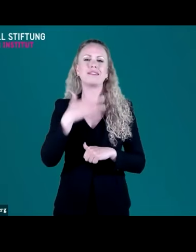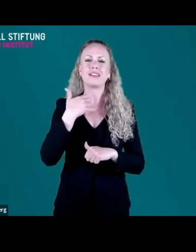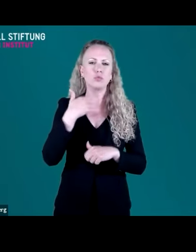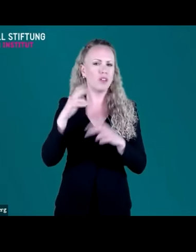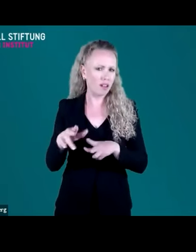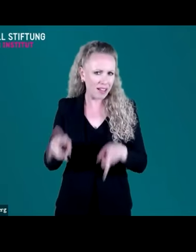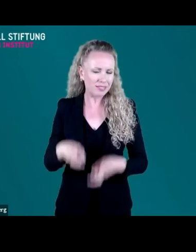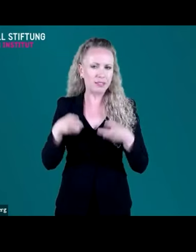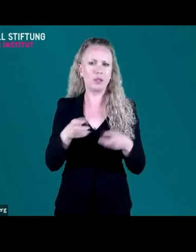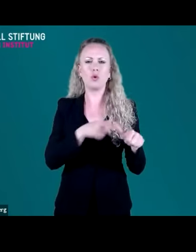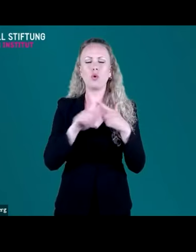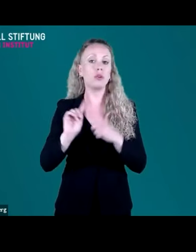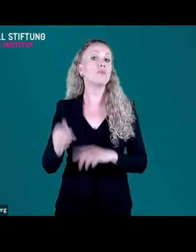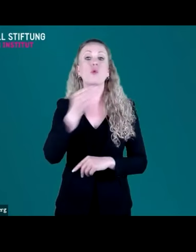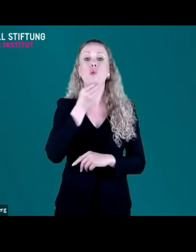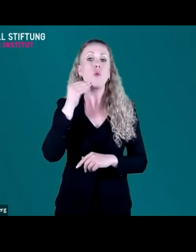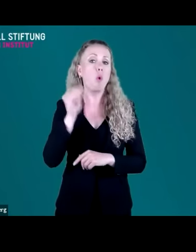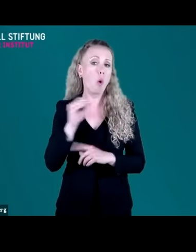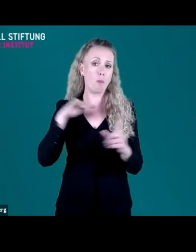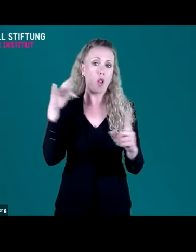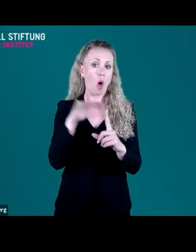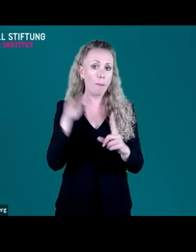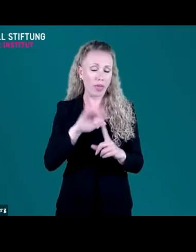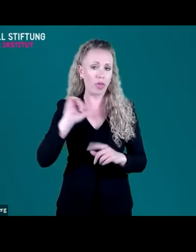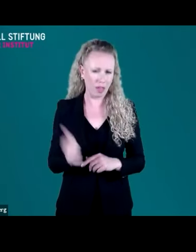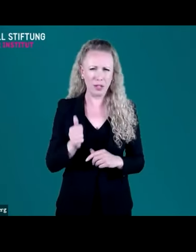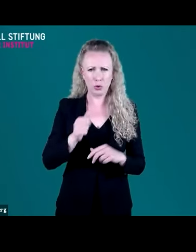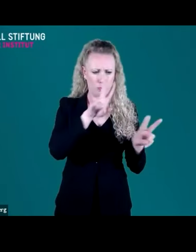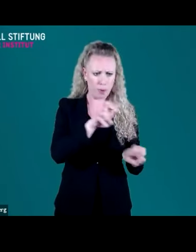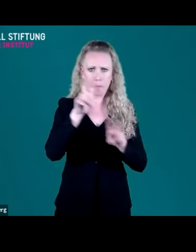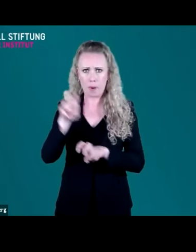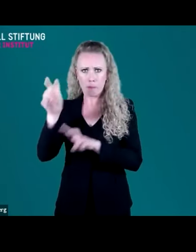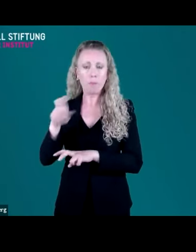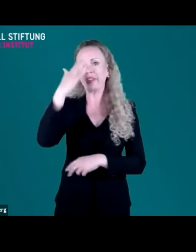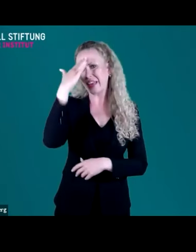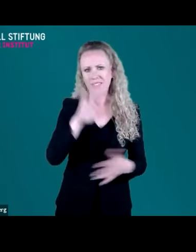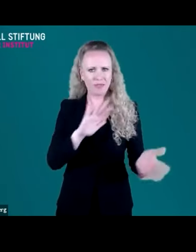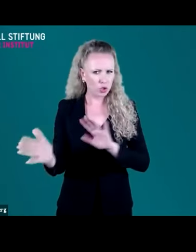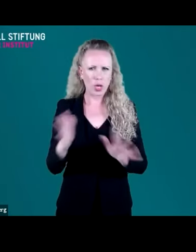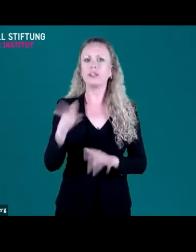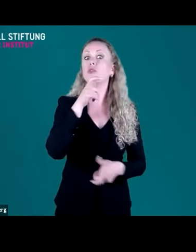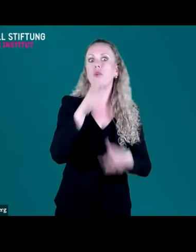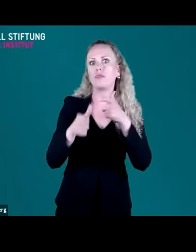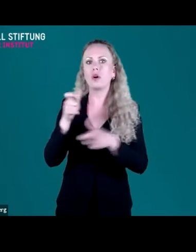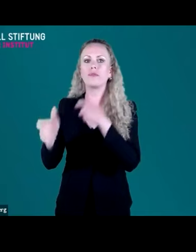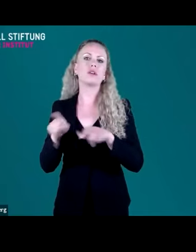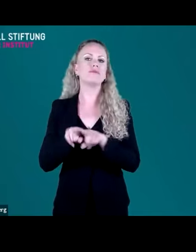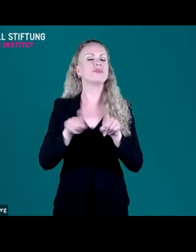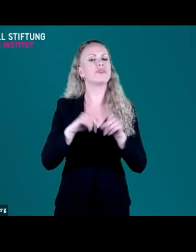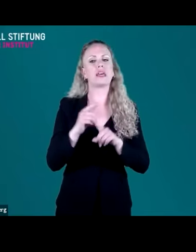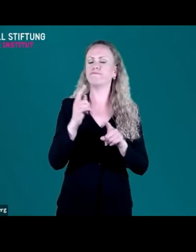Sie kennen das sicherlich. Und diese Erzählungen beeinflussen ganz massiv den gesamtgesellschaftlichen Diskurs